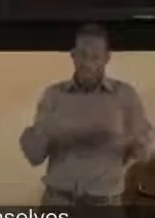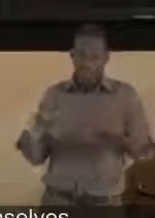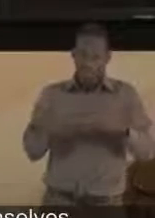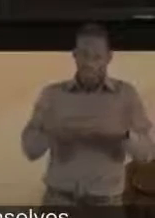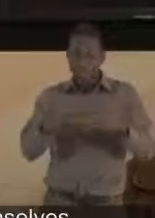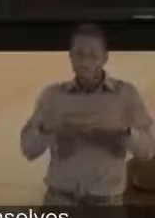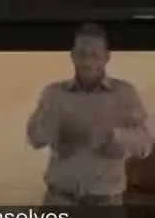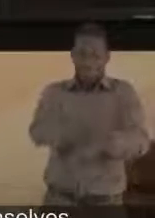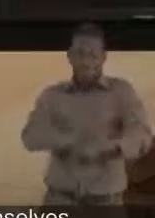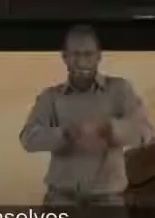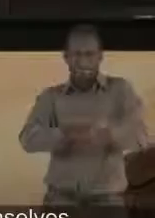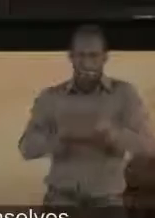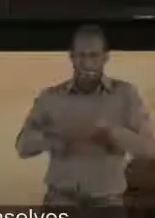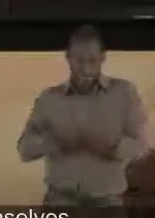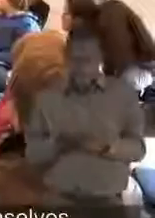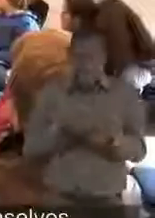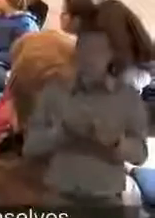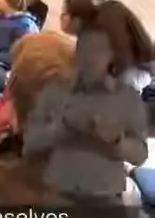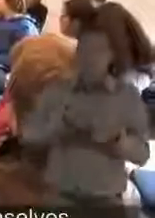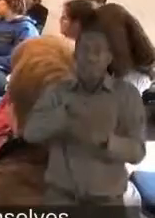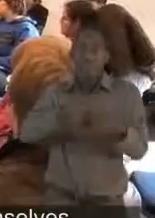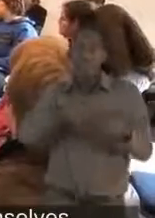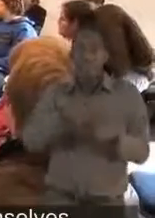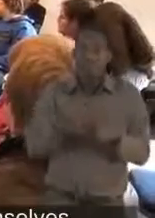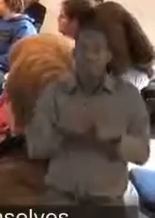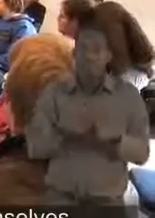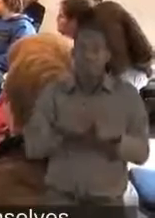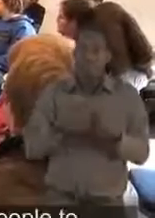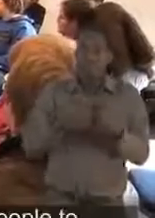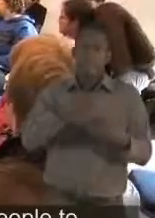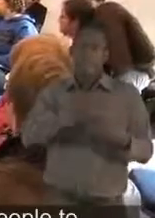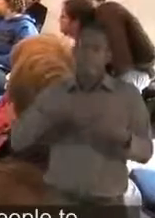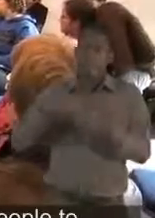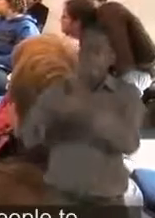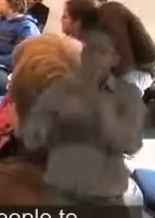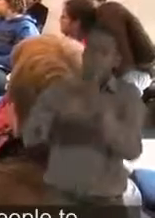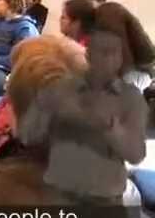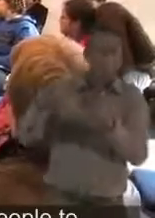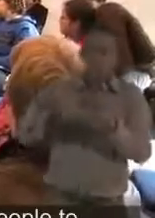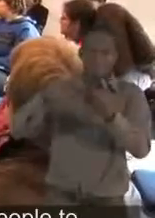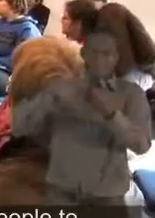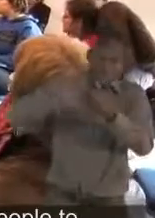فهو يتعلق بكيفية تمكين الناس لأنفسهم تتيح منظمتنا للأشخاص من ذوي الإعاقة فرصًا